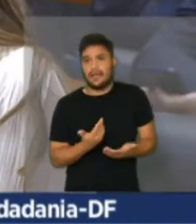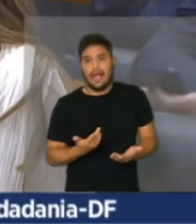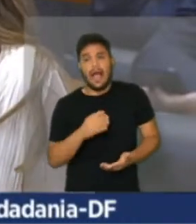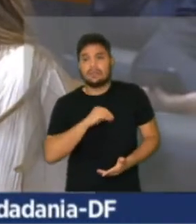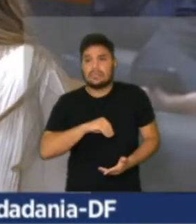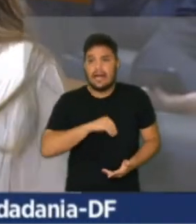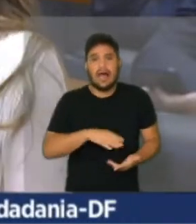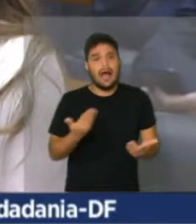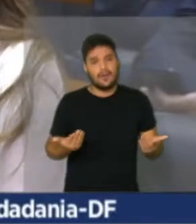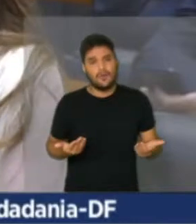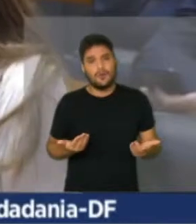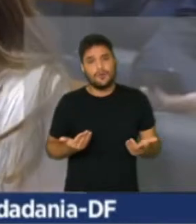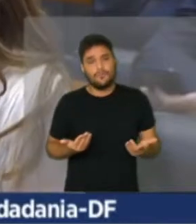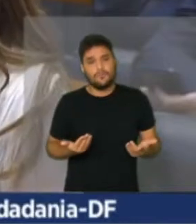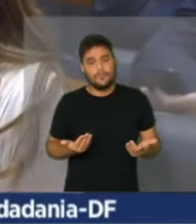RIAS-- [INTERRUPÇÃO DO ÁUDIO]. QUE QUEREM RETORNAR